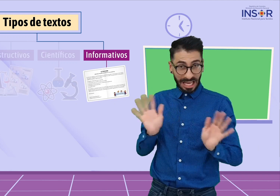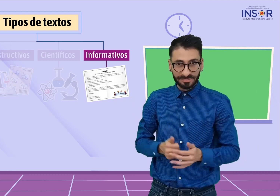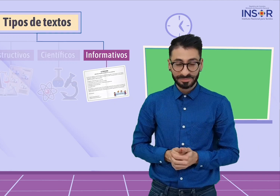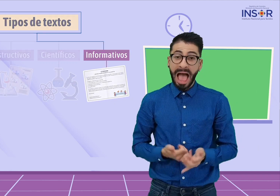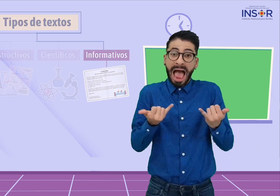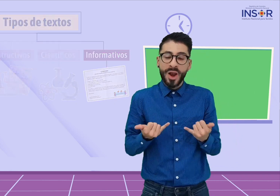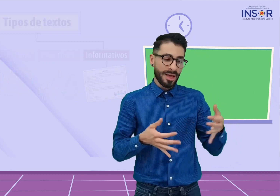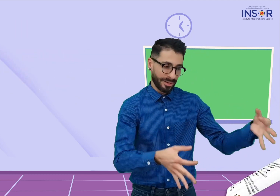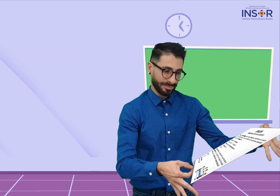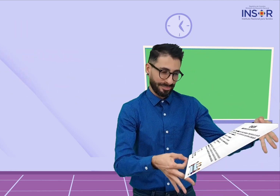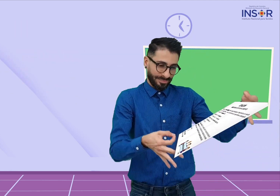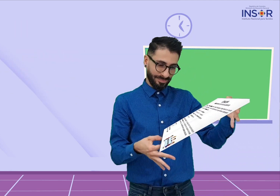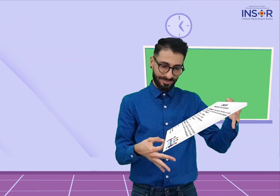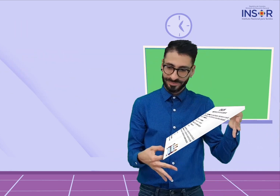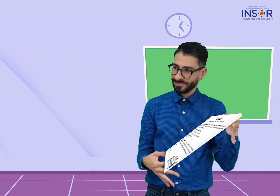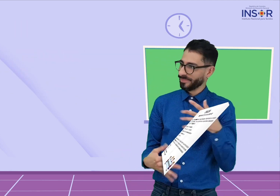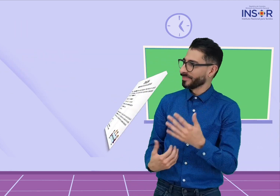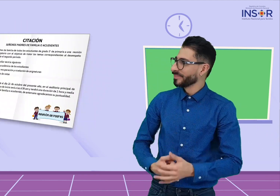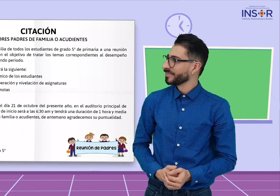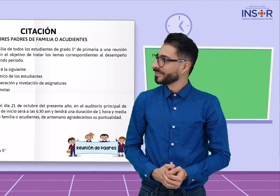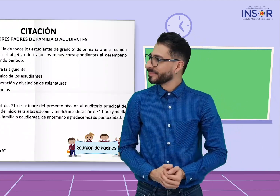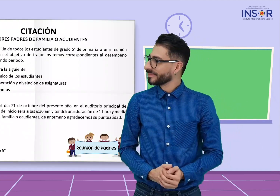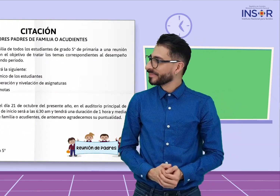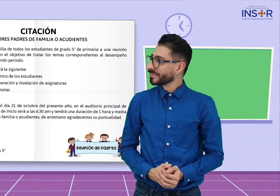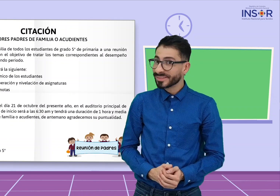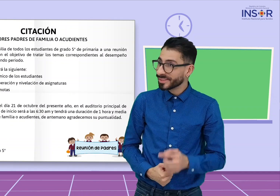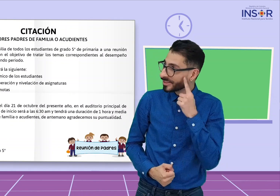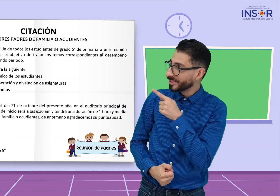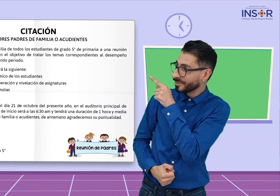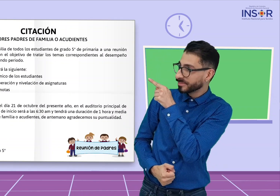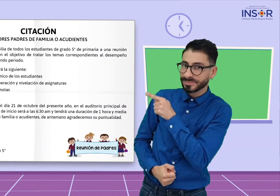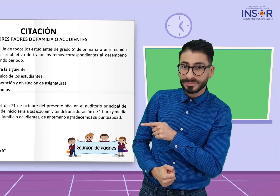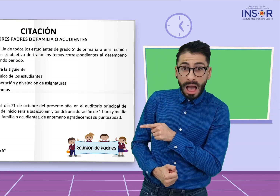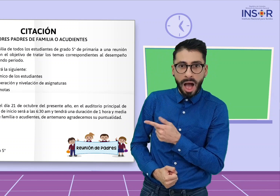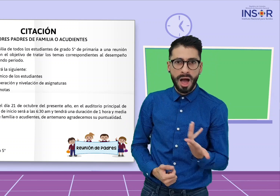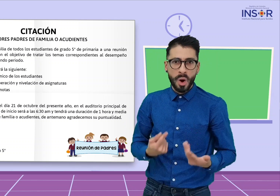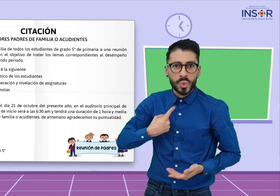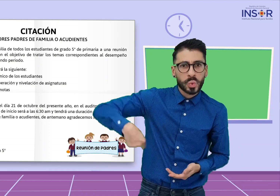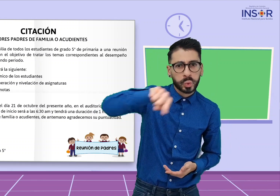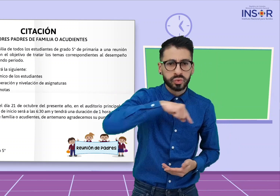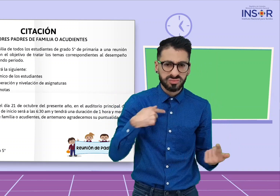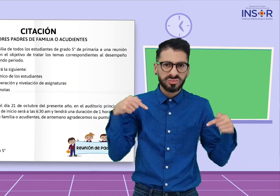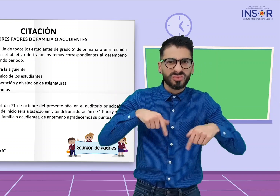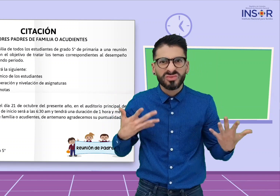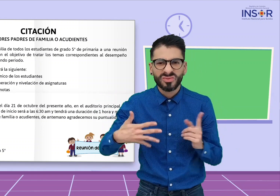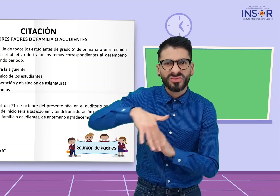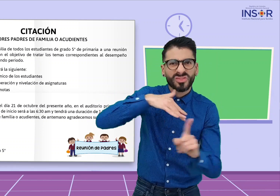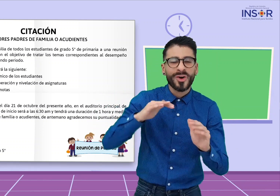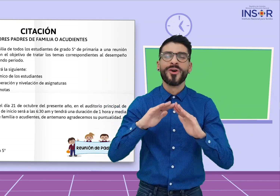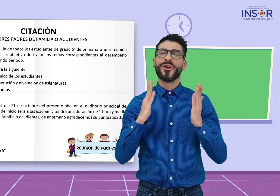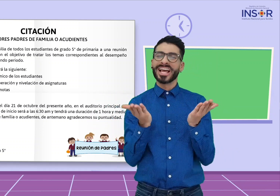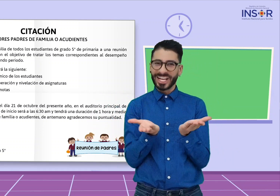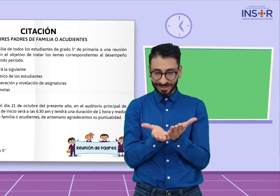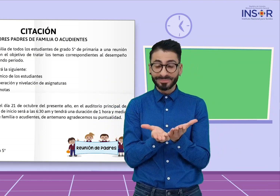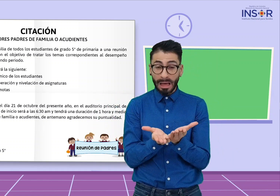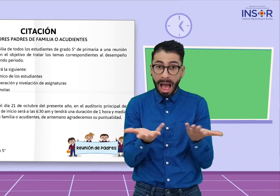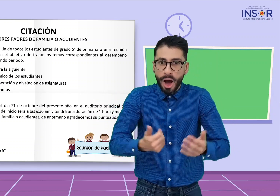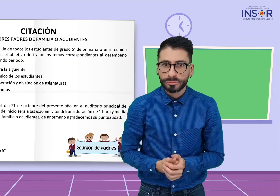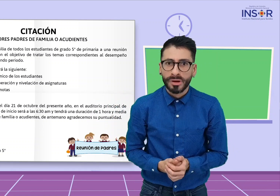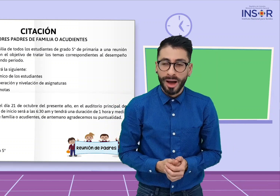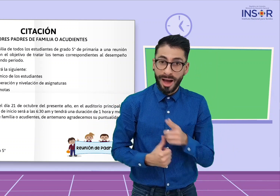Ahora, debemos tener en cuenta que el contexto de esta citación es escolar.